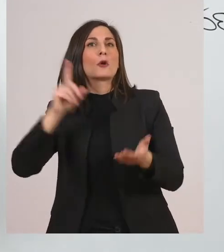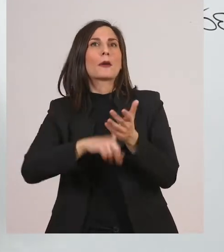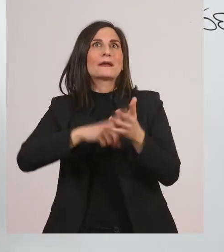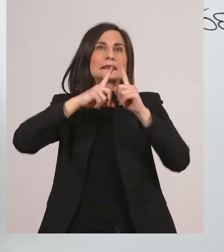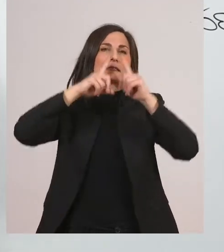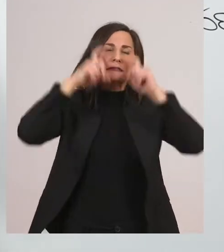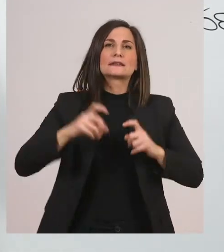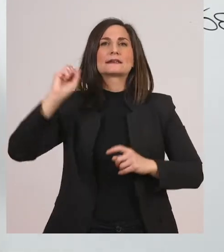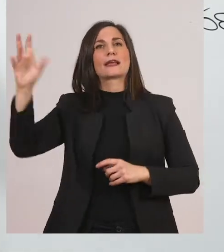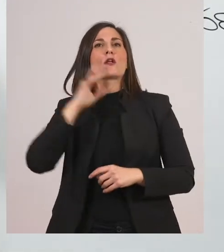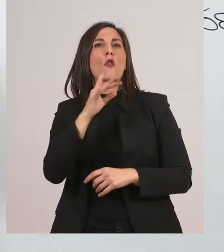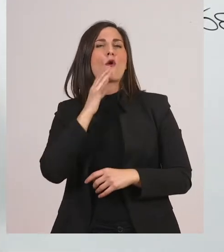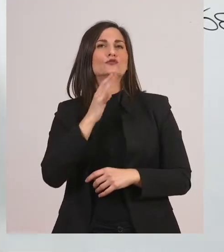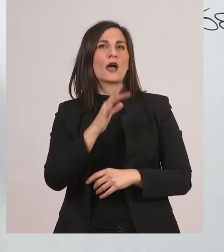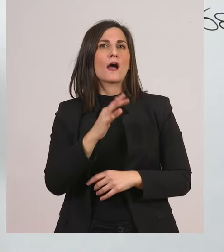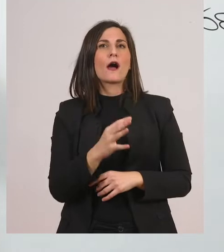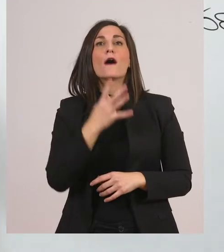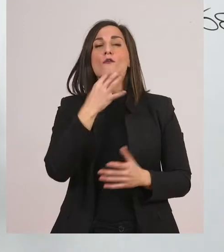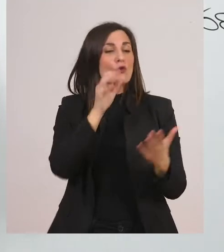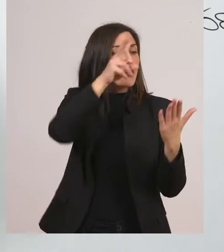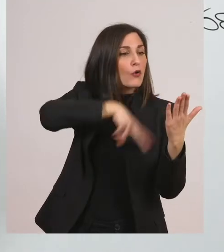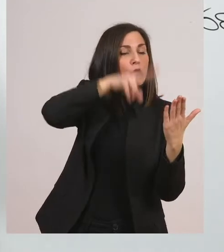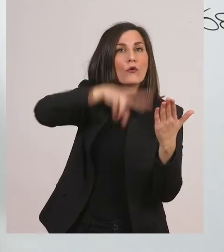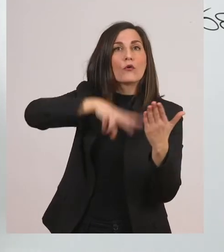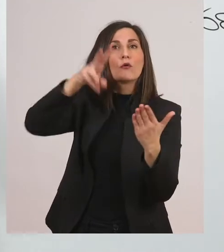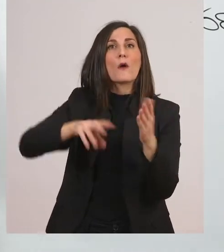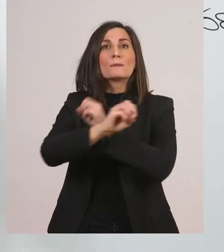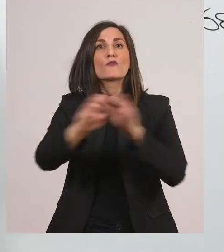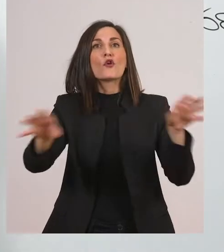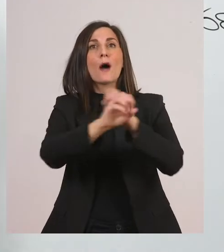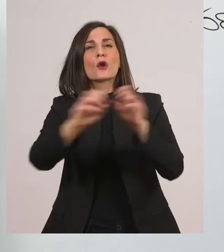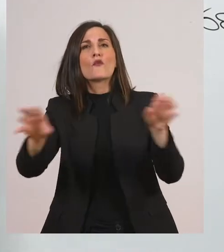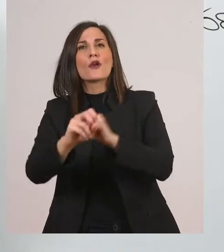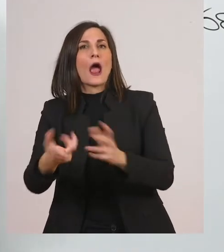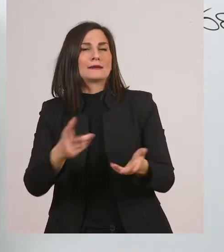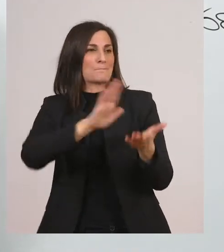γιατί έτσι παίρνουμε πληροφορίες από όλον τον κόσμο. Οι οποίες δεν είναι κατ' ανάγκη μεταφρασμένες στα ελληνικά.